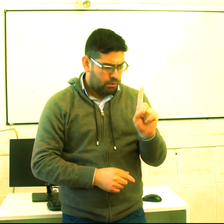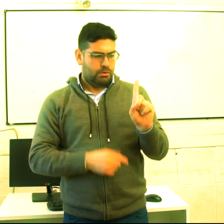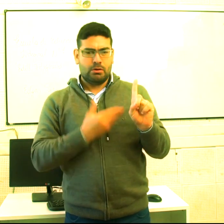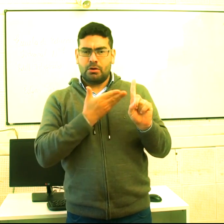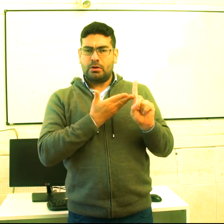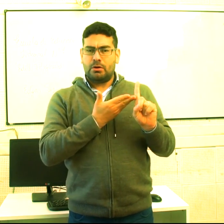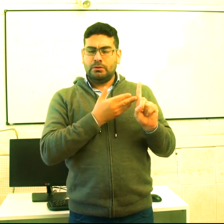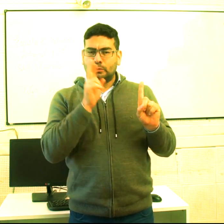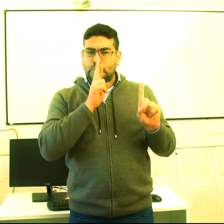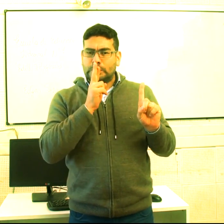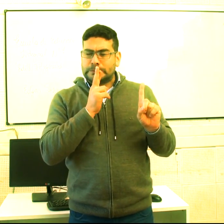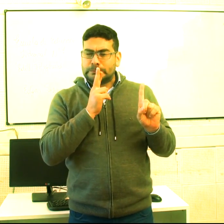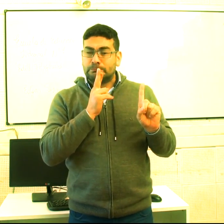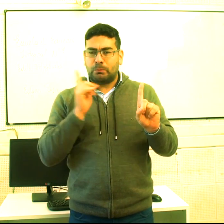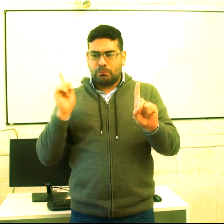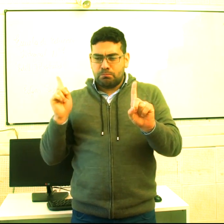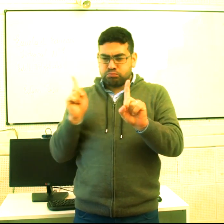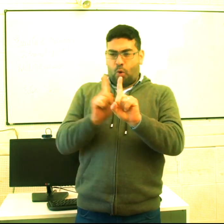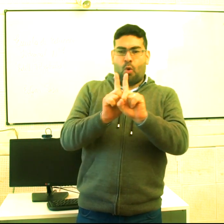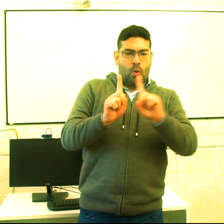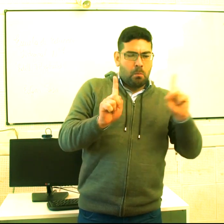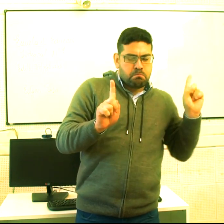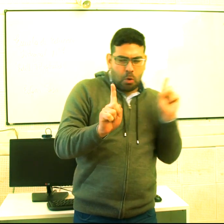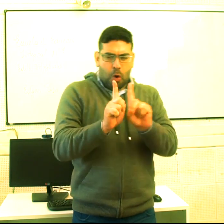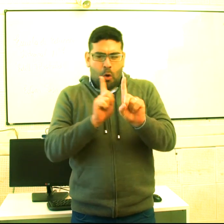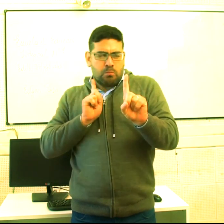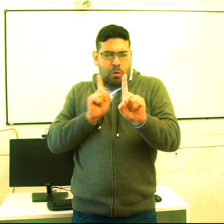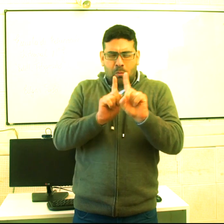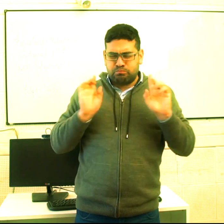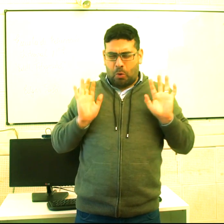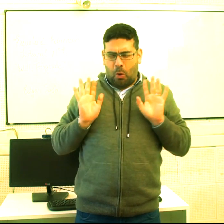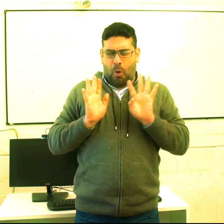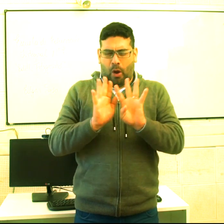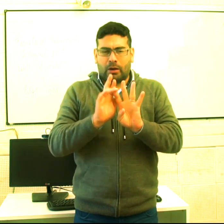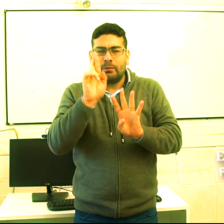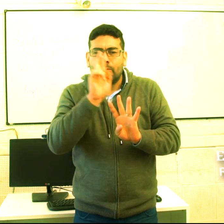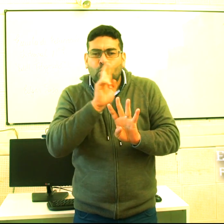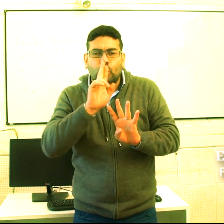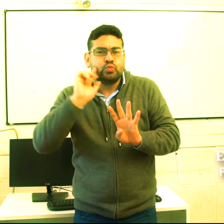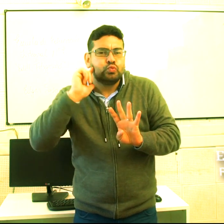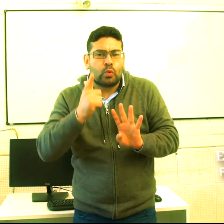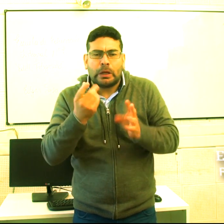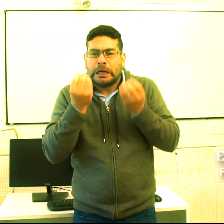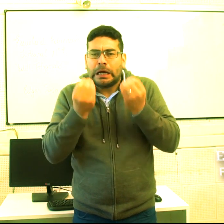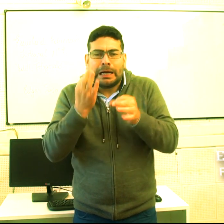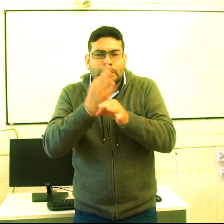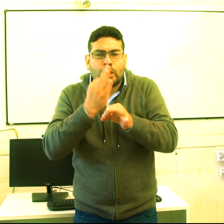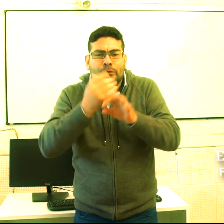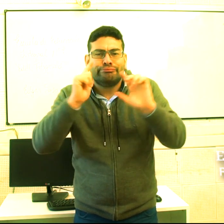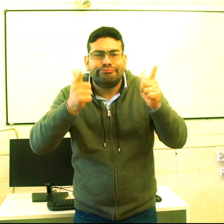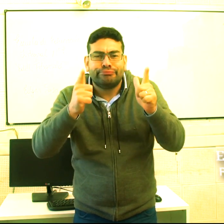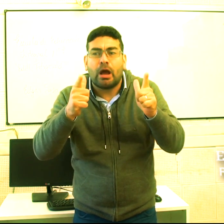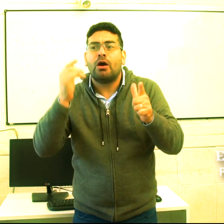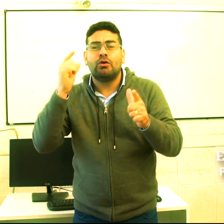Ellas comenzaron a agruparse pero aún no había escuela para mujeres sordas.